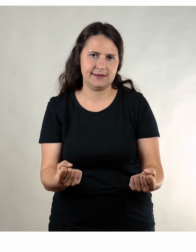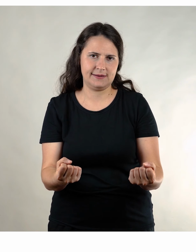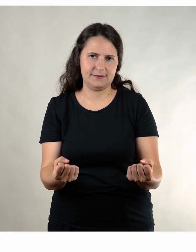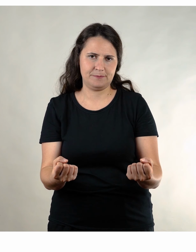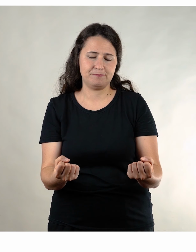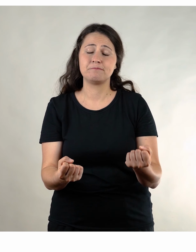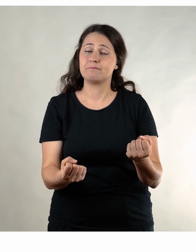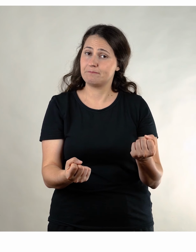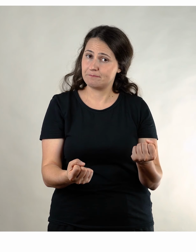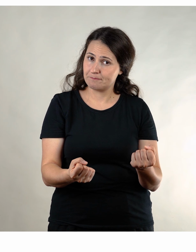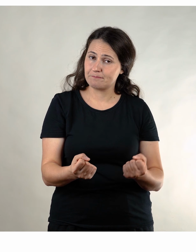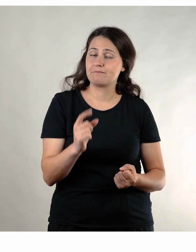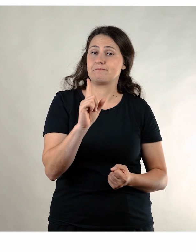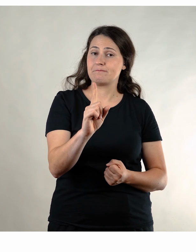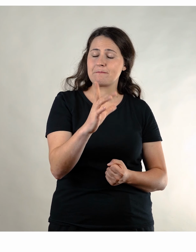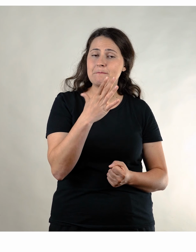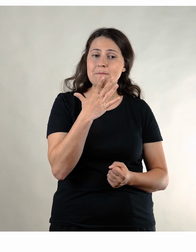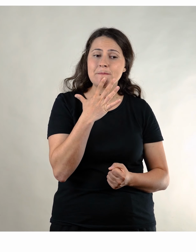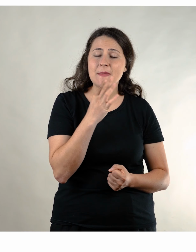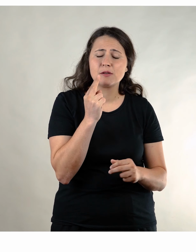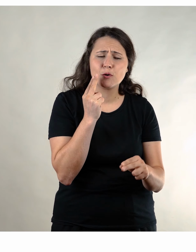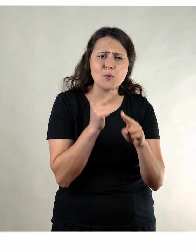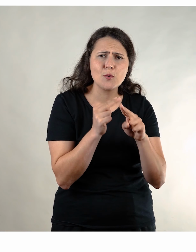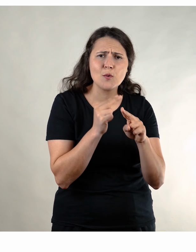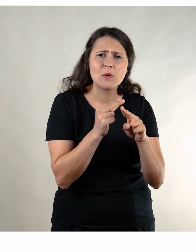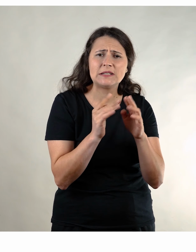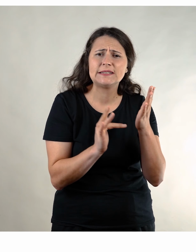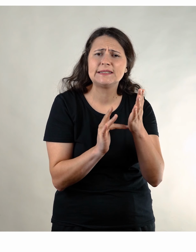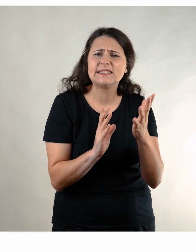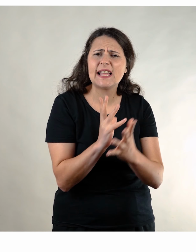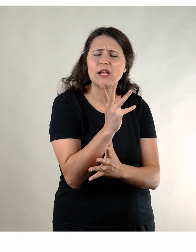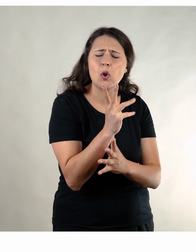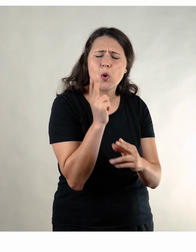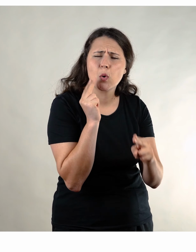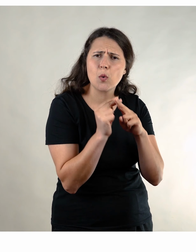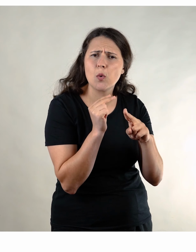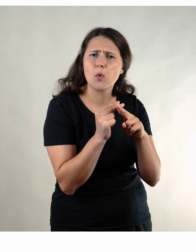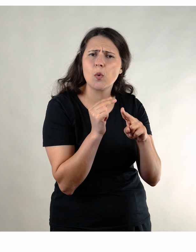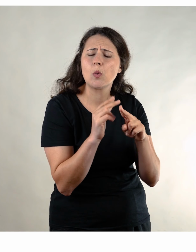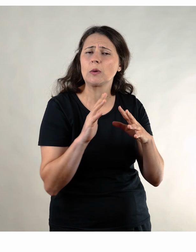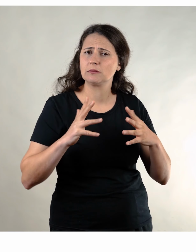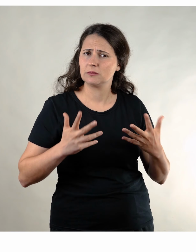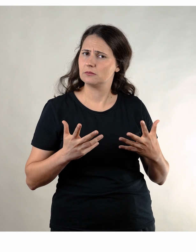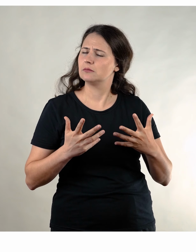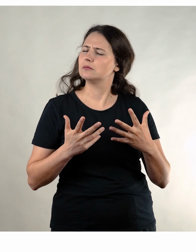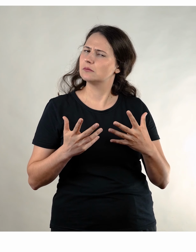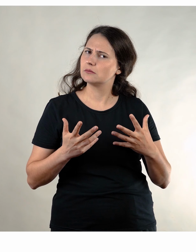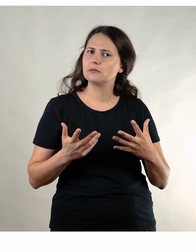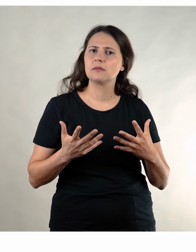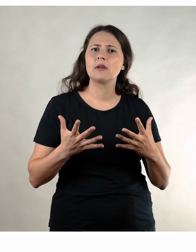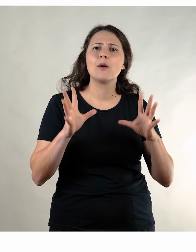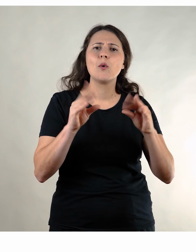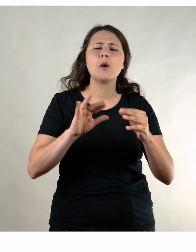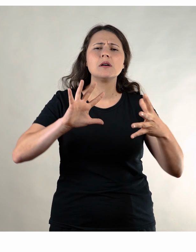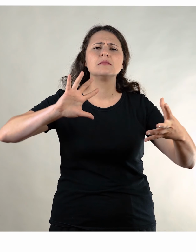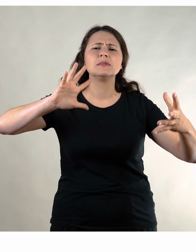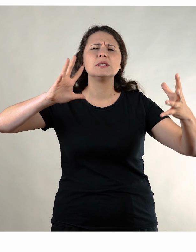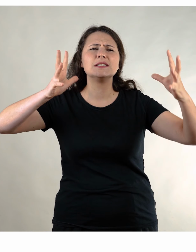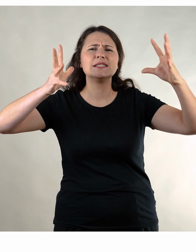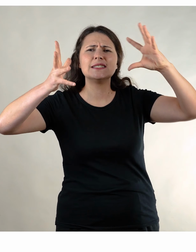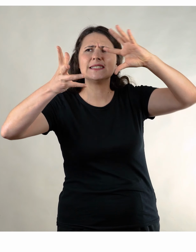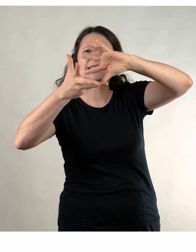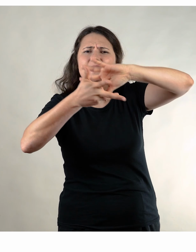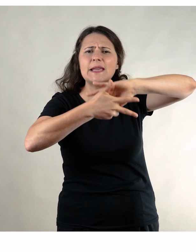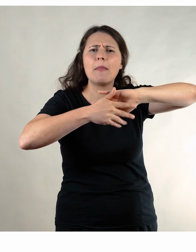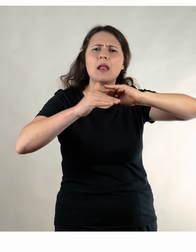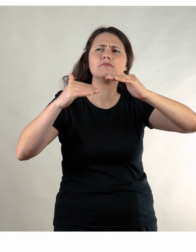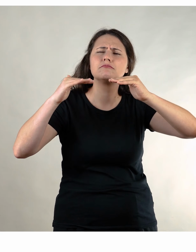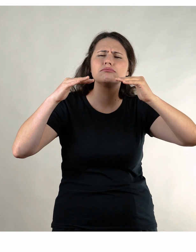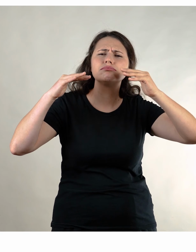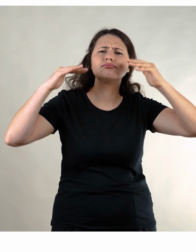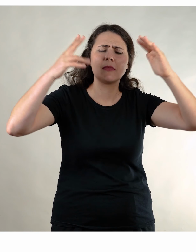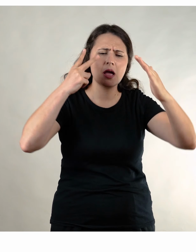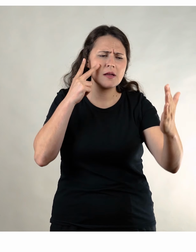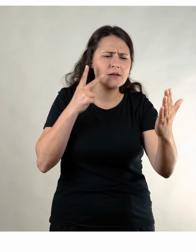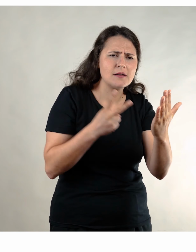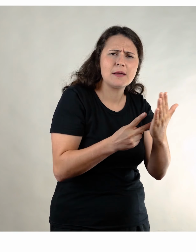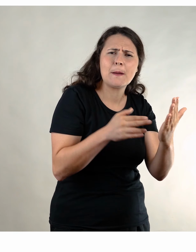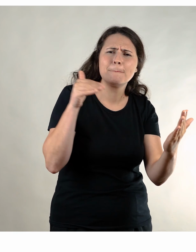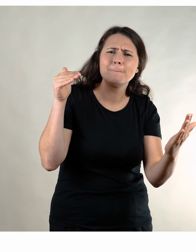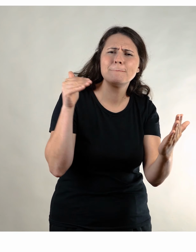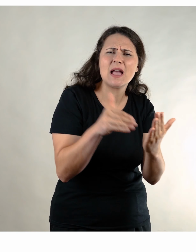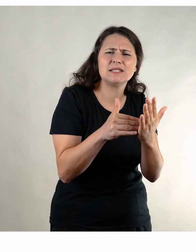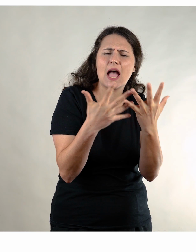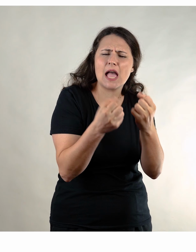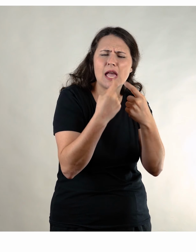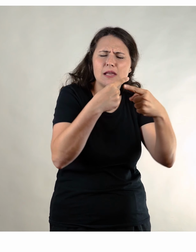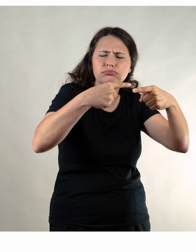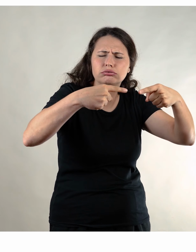Είναι μία από τις βασικές τεχνολογίες που χρησιμοποιούνται από το μετασύμπαν και τις συσκευές του.